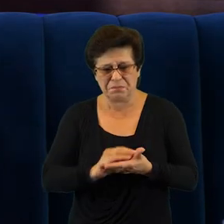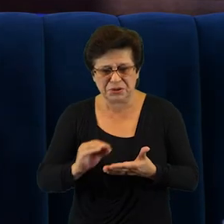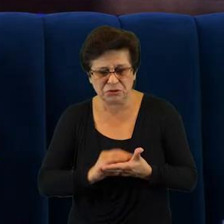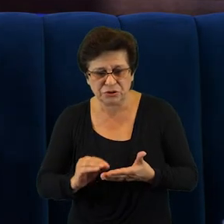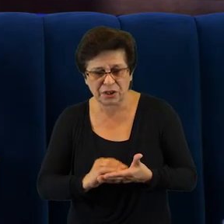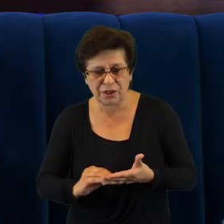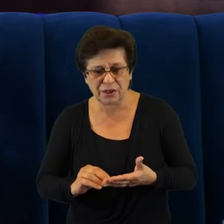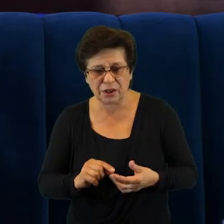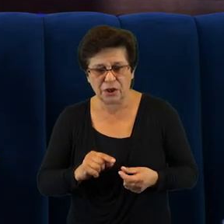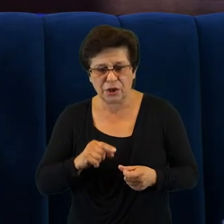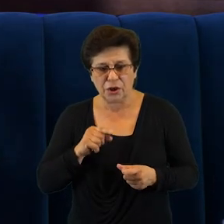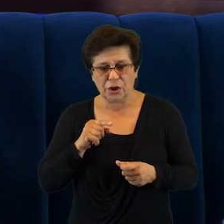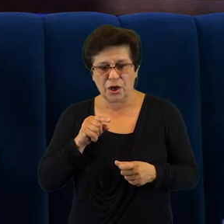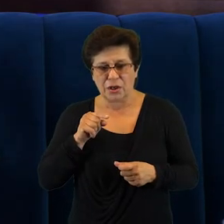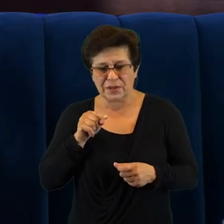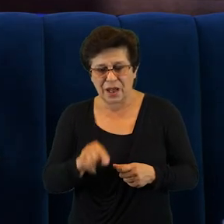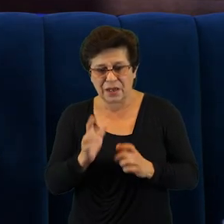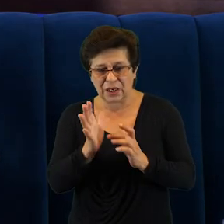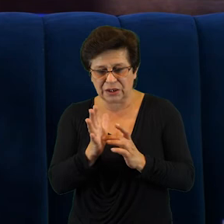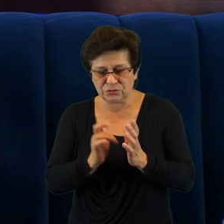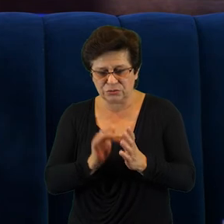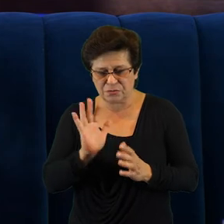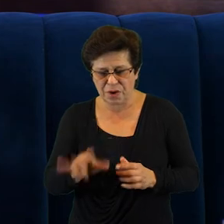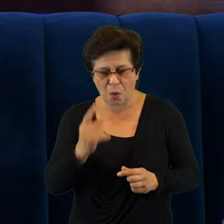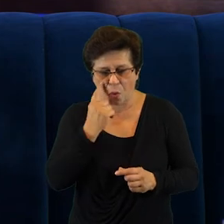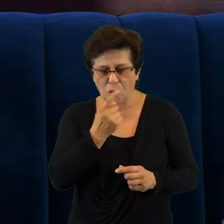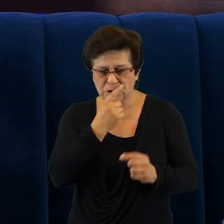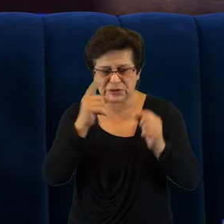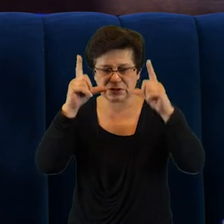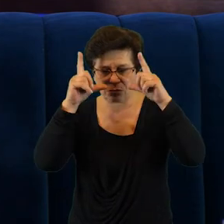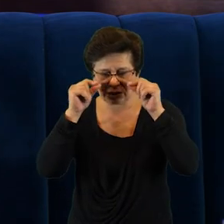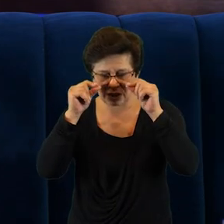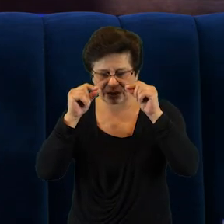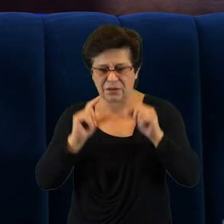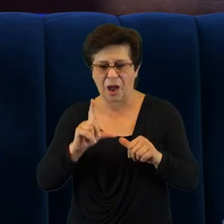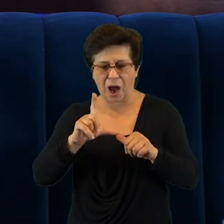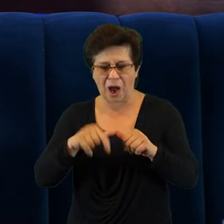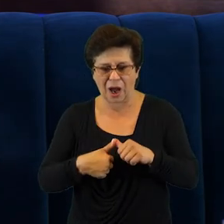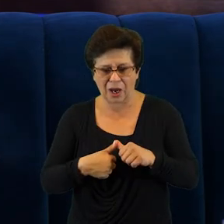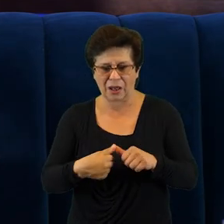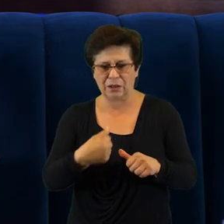"Ten Chrystus miał zamknięte oczy, ale na mnie patrzył, był żywy". Brandstaetter uwierzył w Chrystusa,